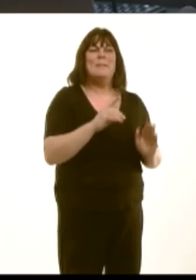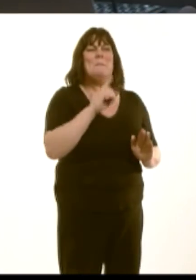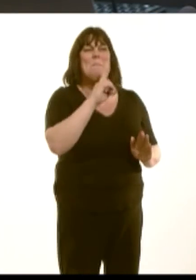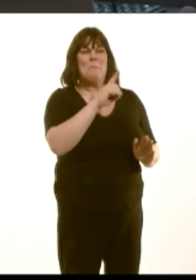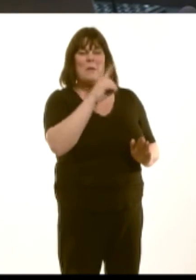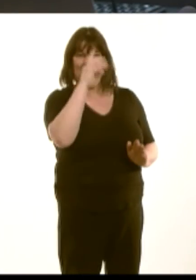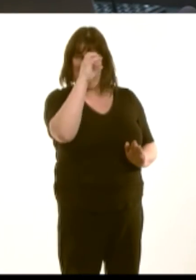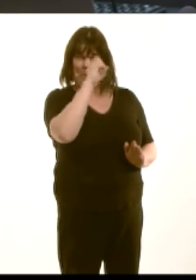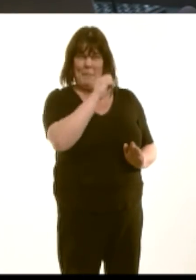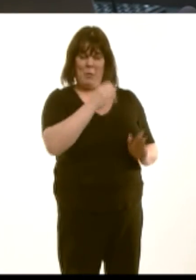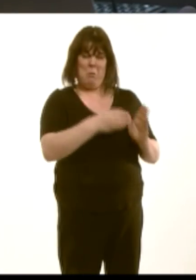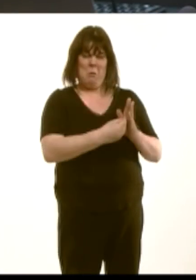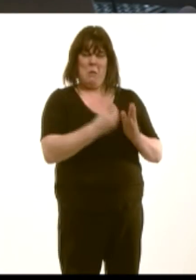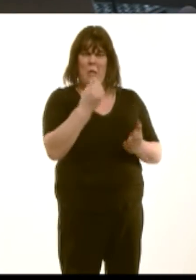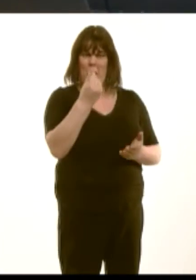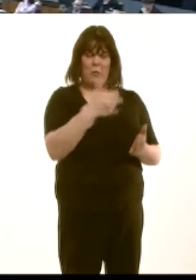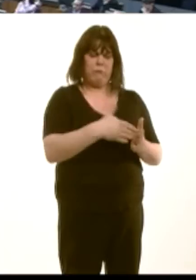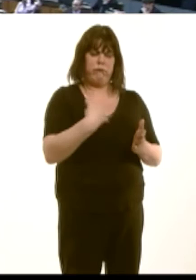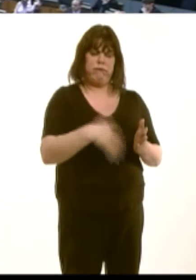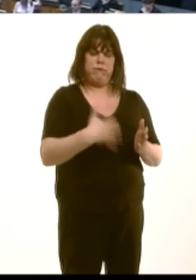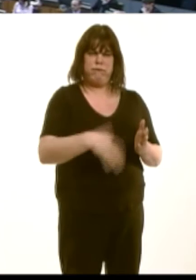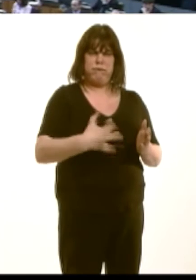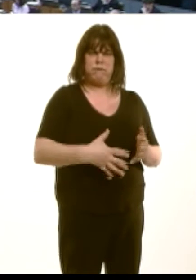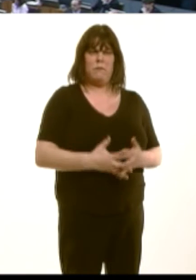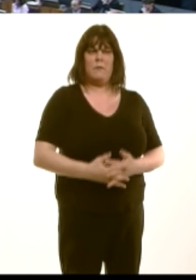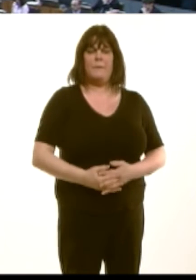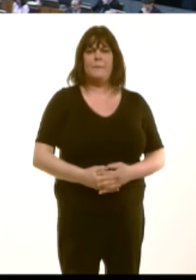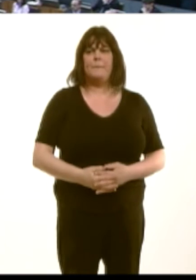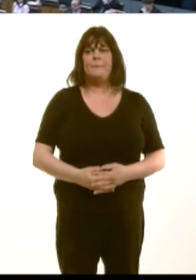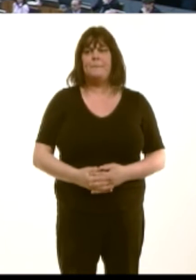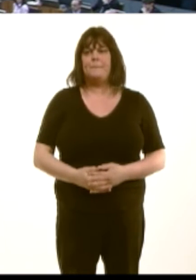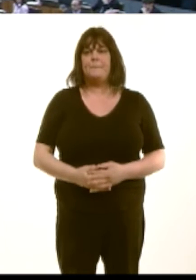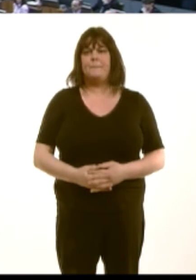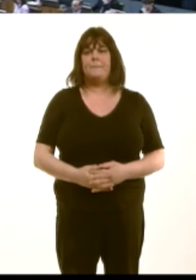Eluned Parrott: First Minister, in March 2001, Sue Essex, the then Welsh Government Minister,